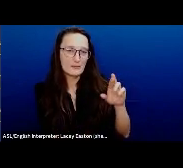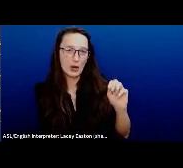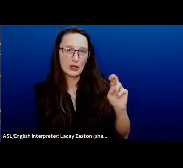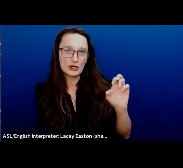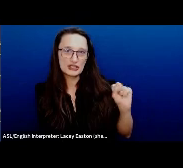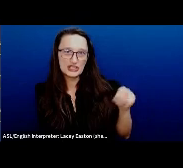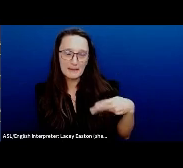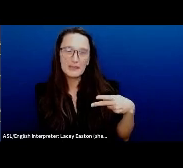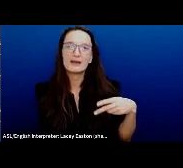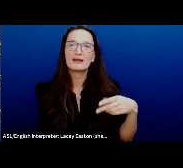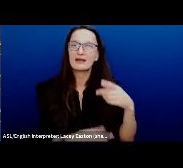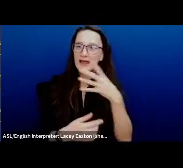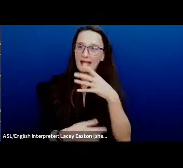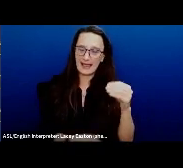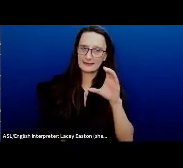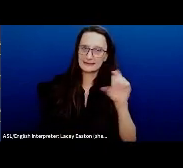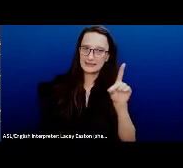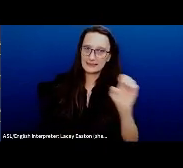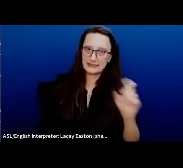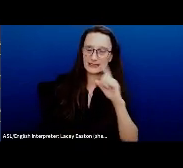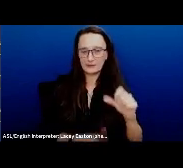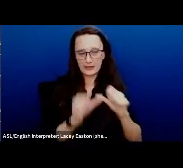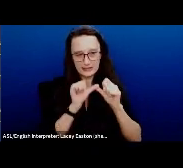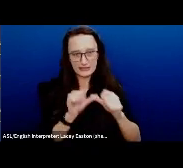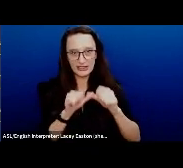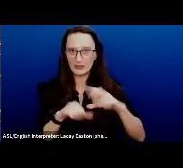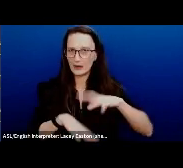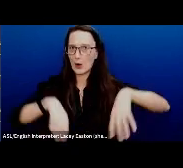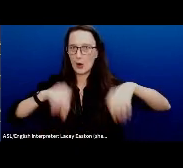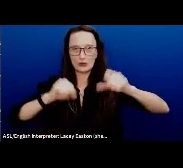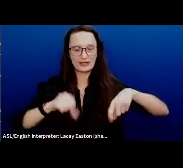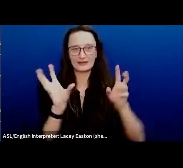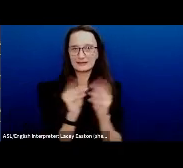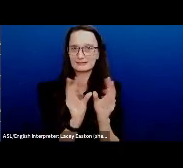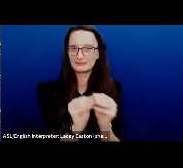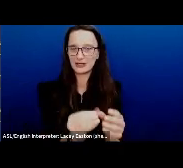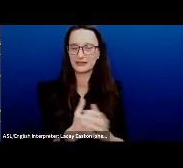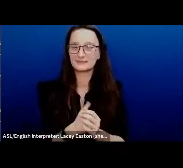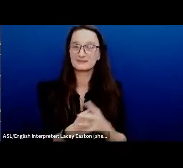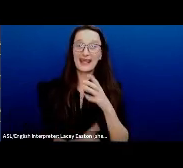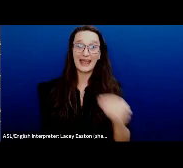dentro del departamento. También me gustaría agradecer a nuestros socios de la asociación estatal SELPA que desarrollaron